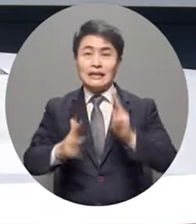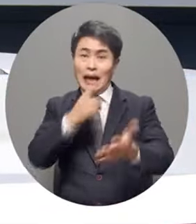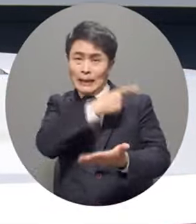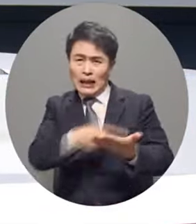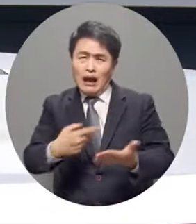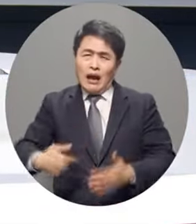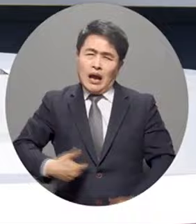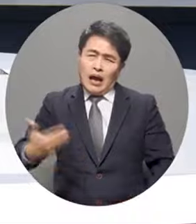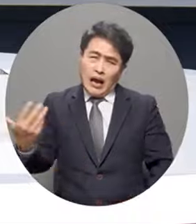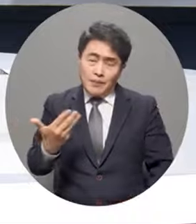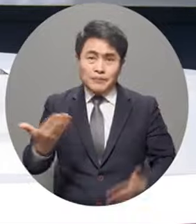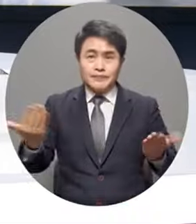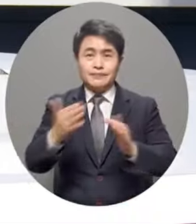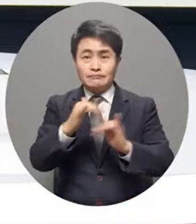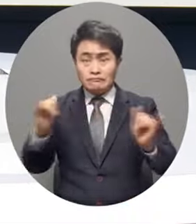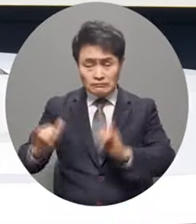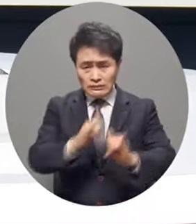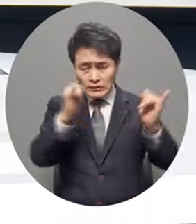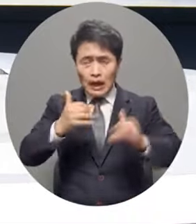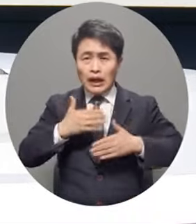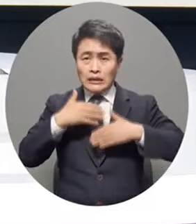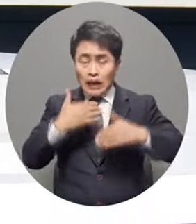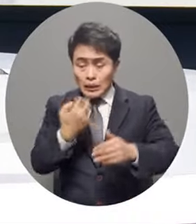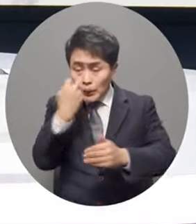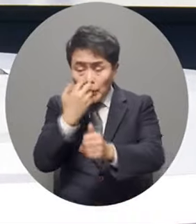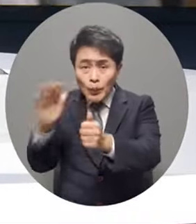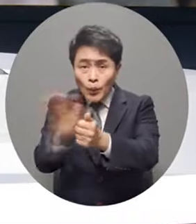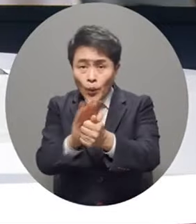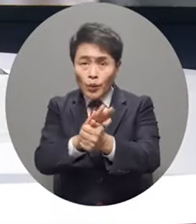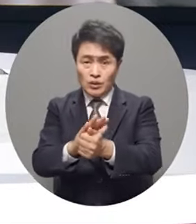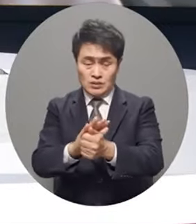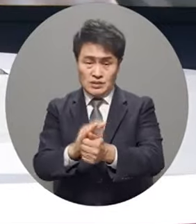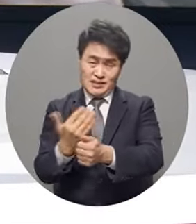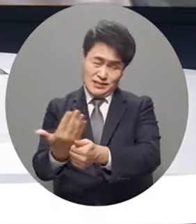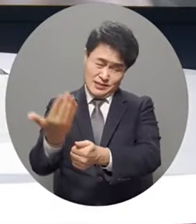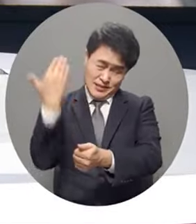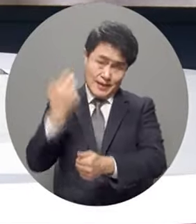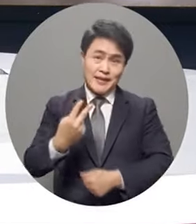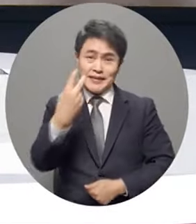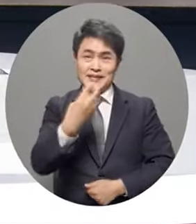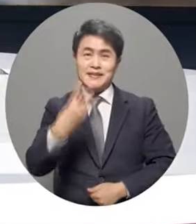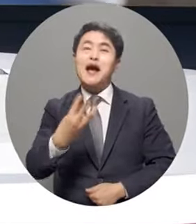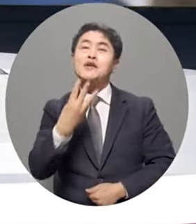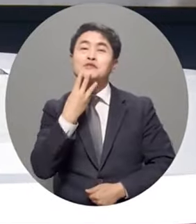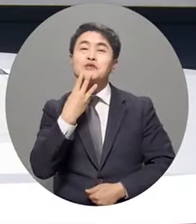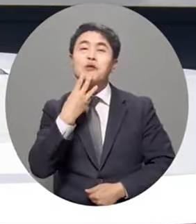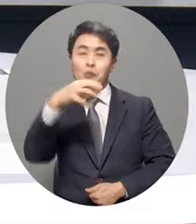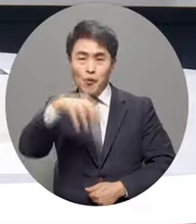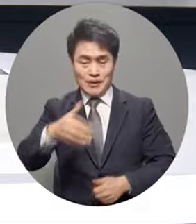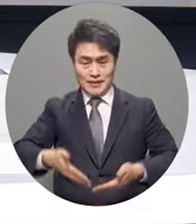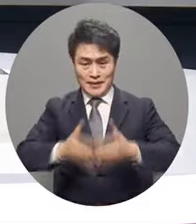산업 재해로 아프거나 다친 노동자나 사회적 약자를 치료하기 위해 지난 2003년